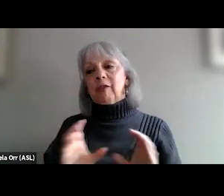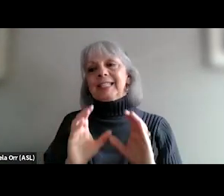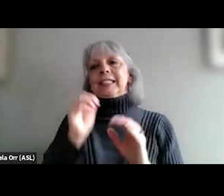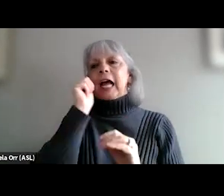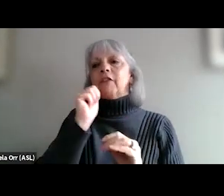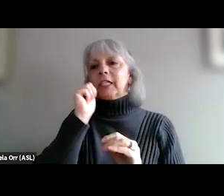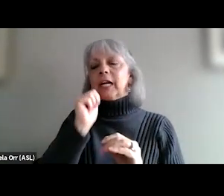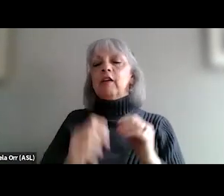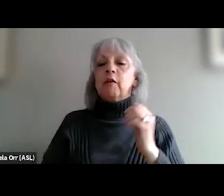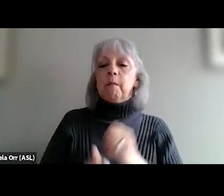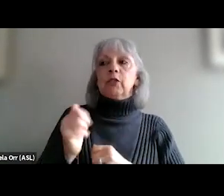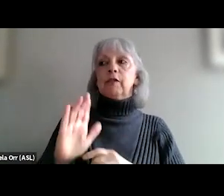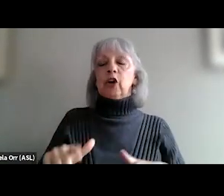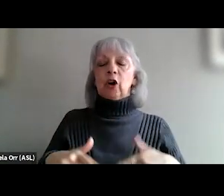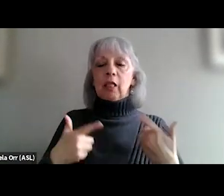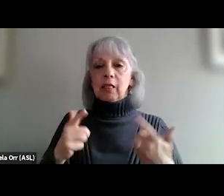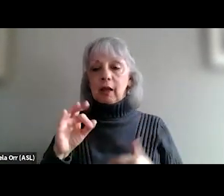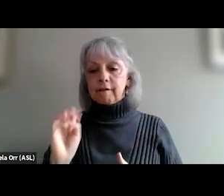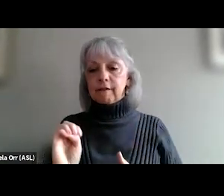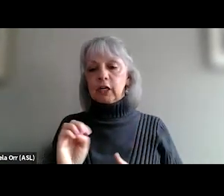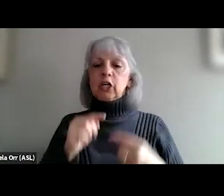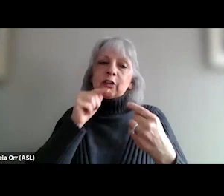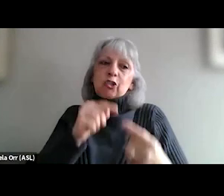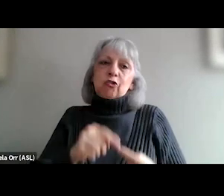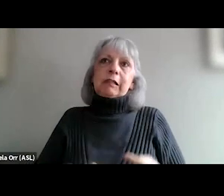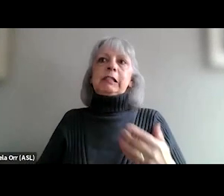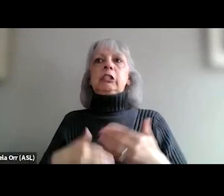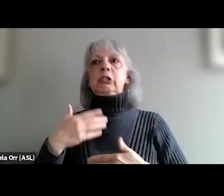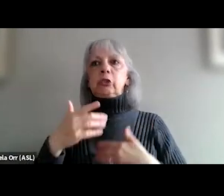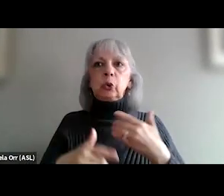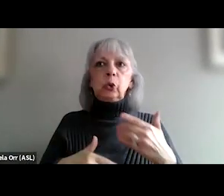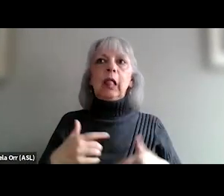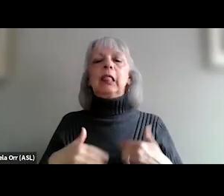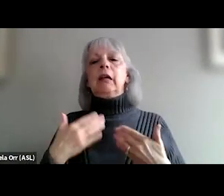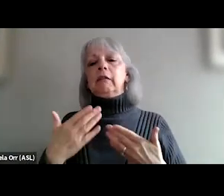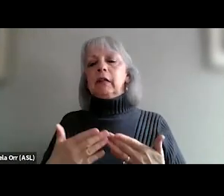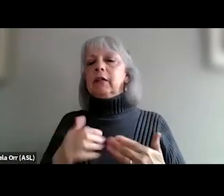durante la mayor parte de sus vidas, y luchan para sobrevivir, a menudo no tienen los recursos externos